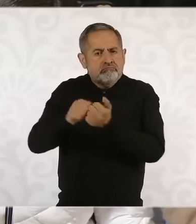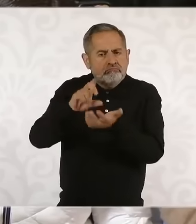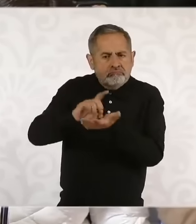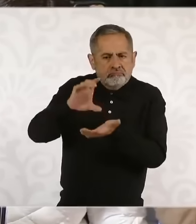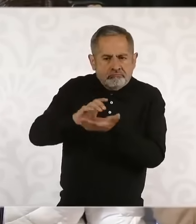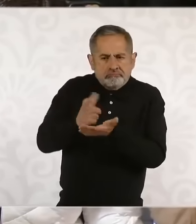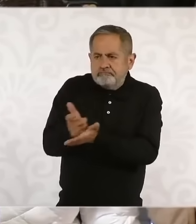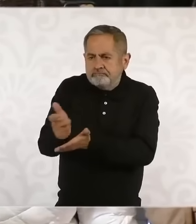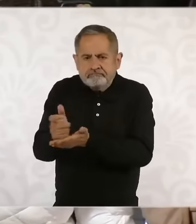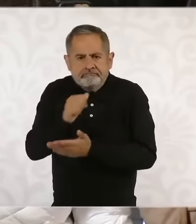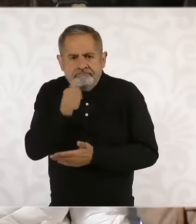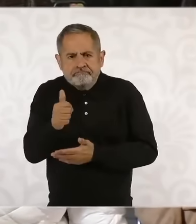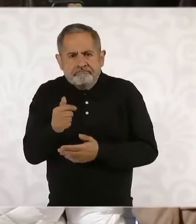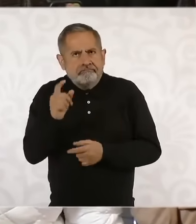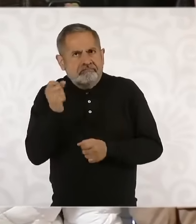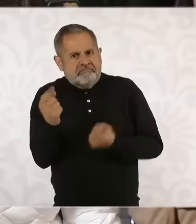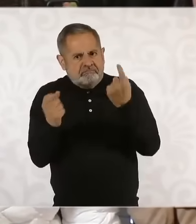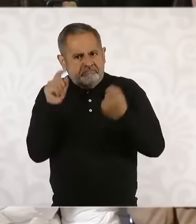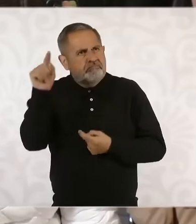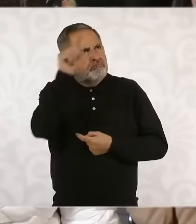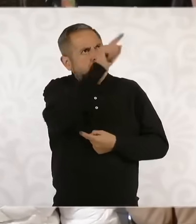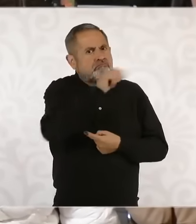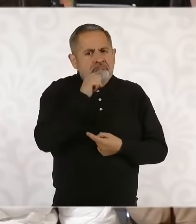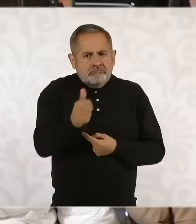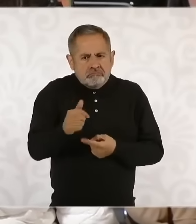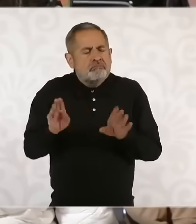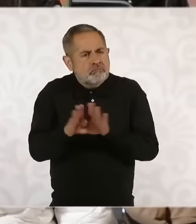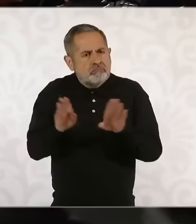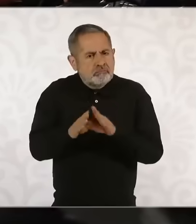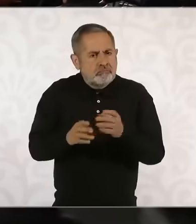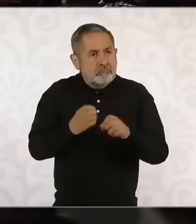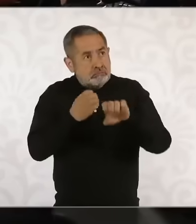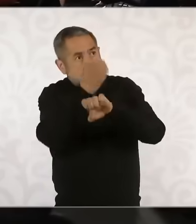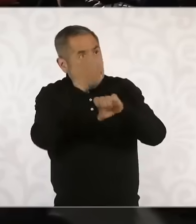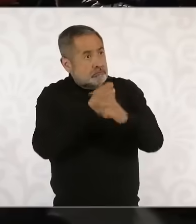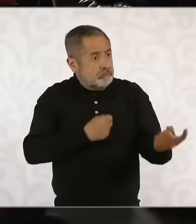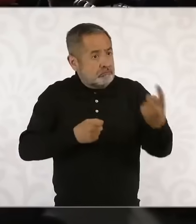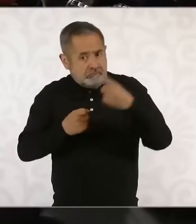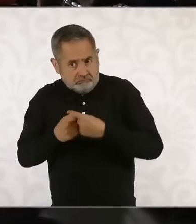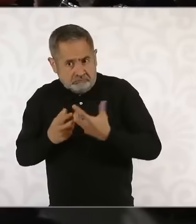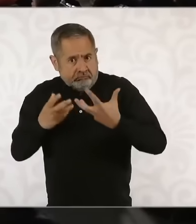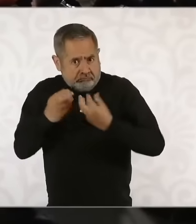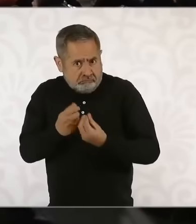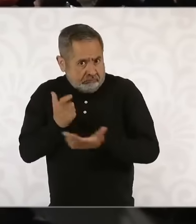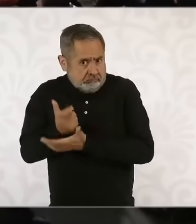negociaciones para que se puedan afiliar estos estados a este programa. Adelante, compañera.